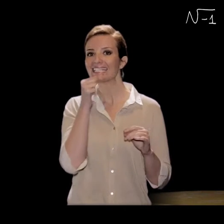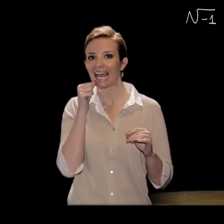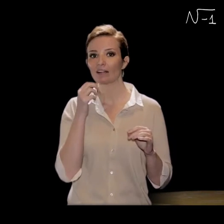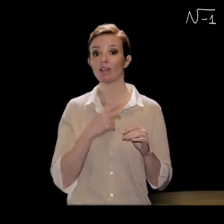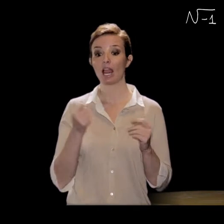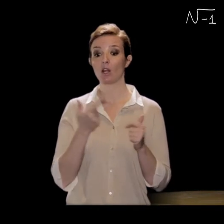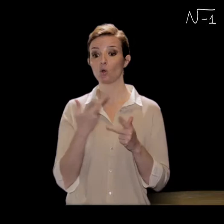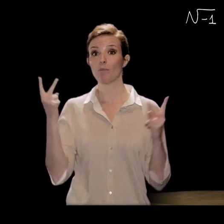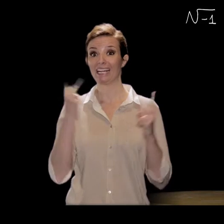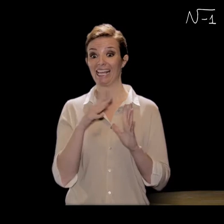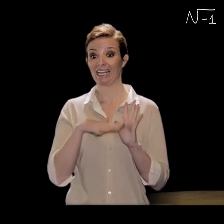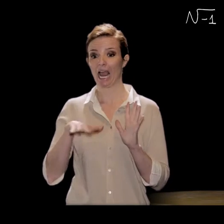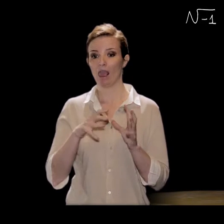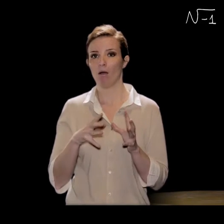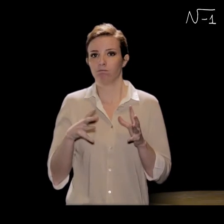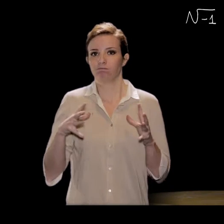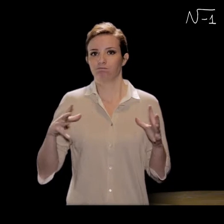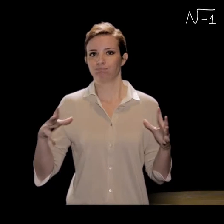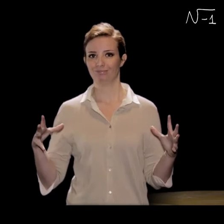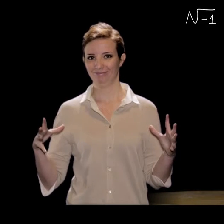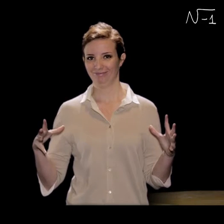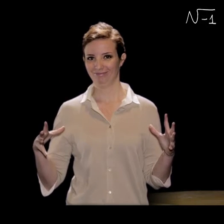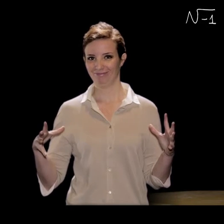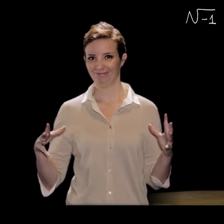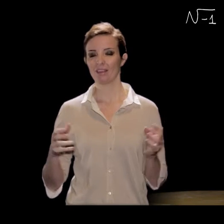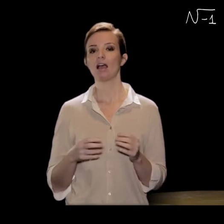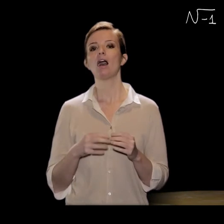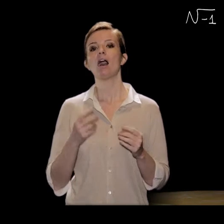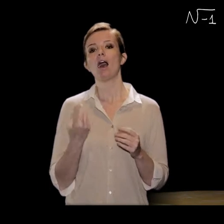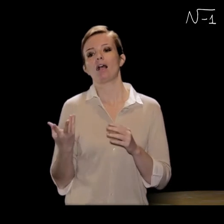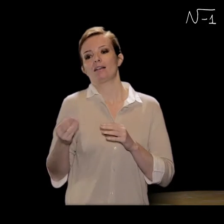introducendo un ulteriore insieme, definito insieme dei numeri immaginari I.